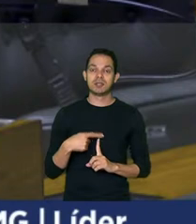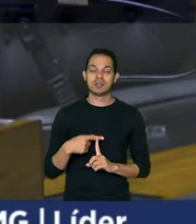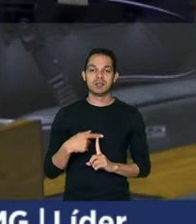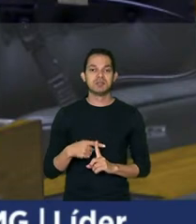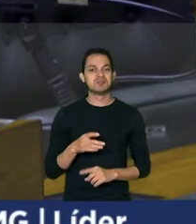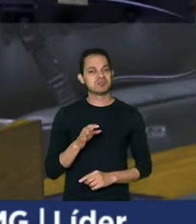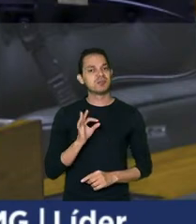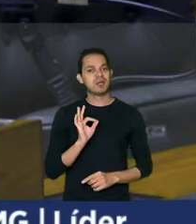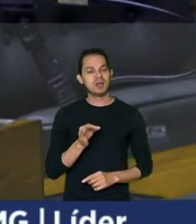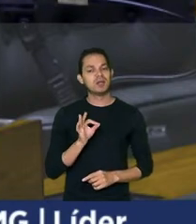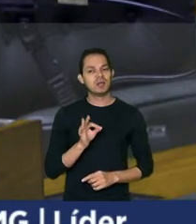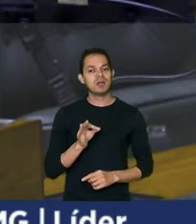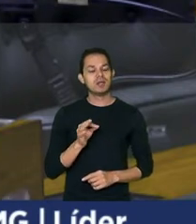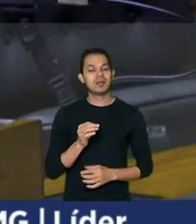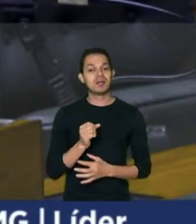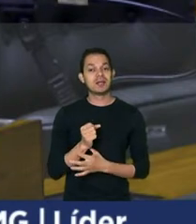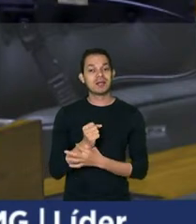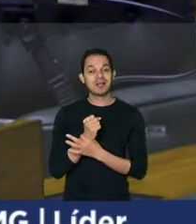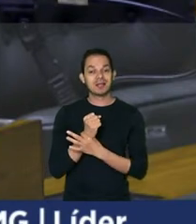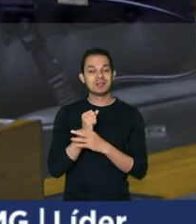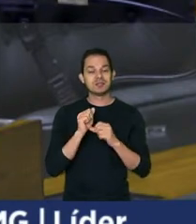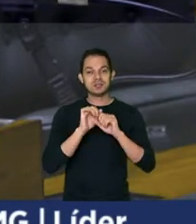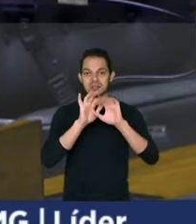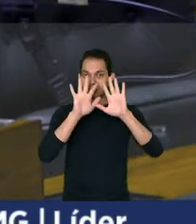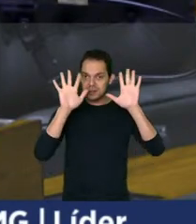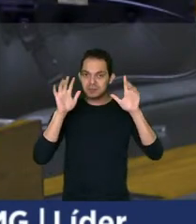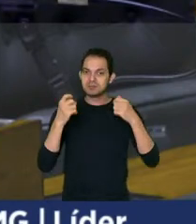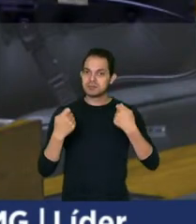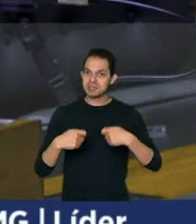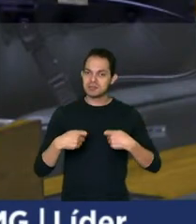ACOMPANHA O PSOL, PORQUE ENTENDE QUE DE FATO NÓS PRECISAMOS GARANTIR TRANSPARÊNCIA NESSE PROCESSO